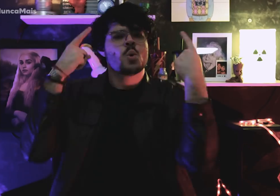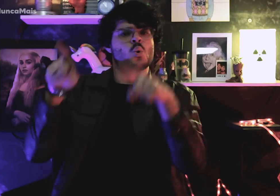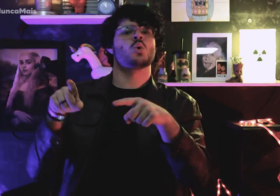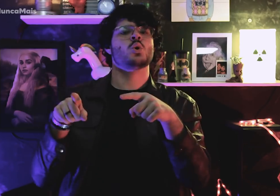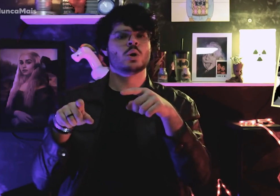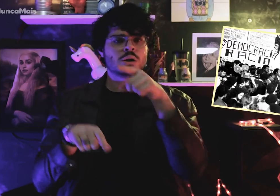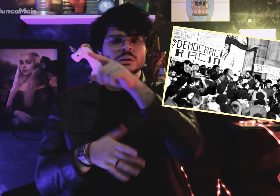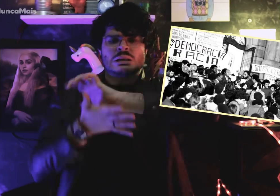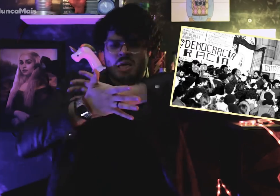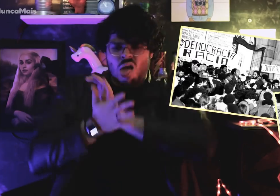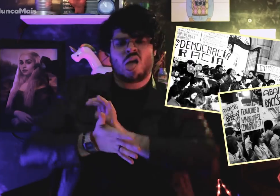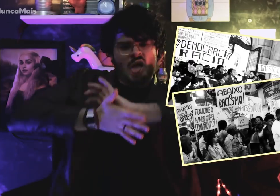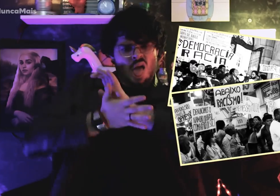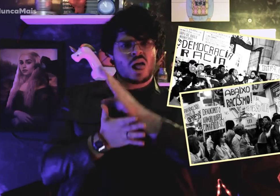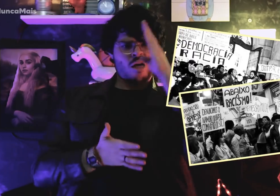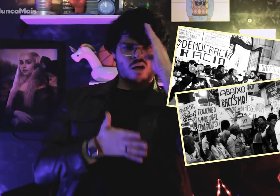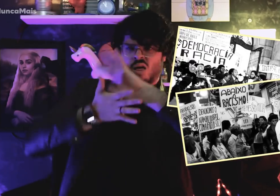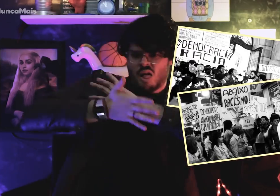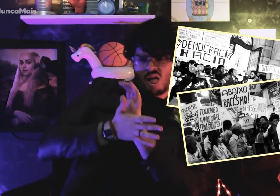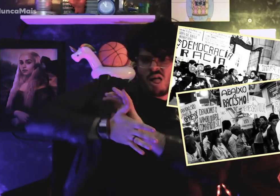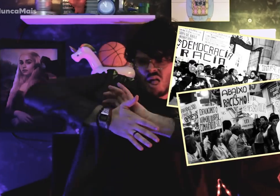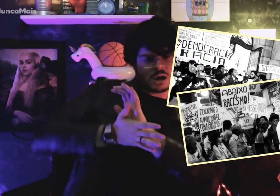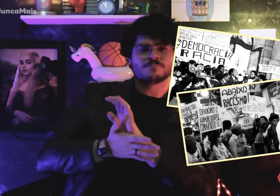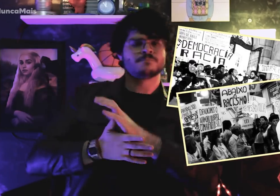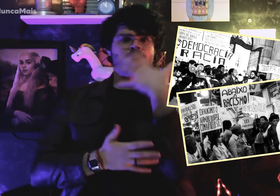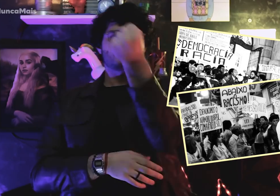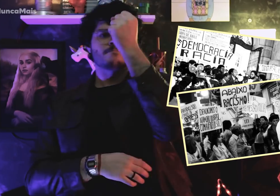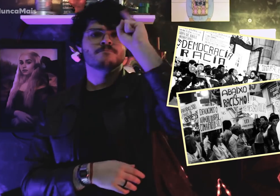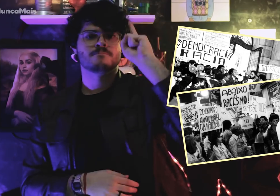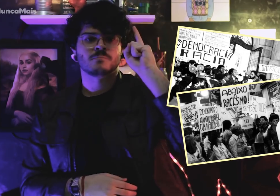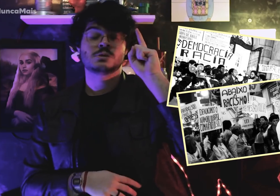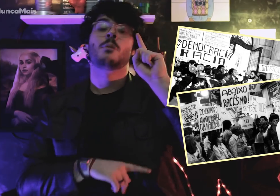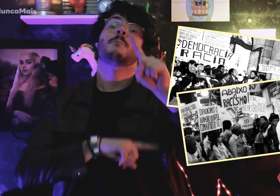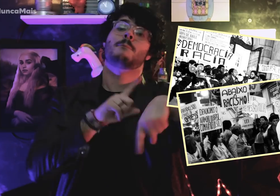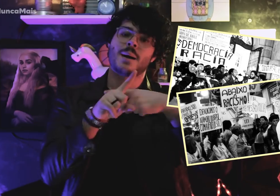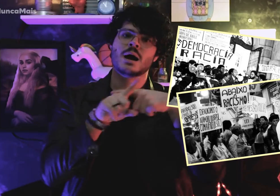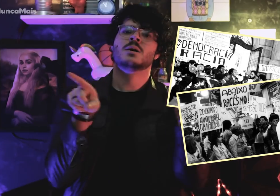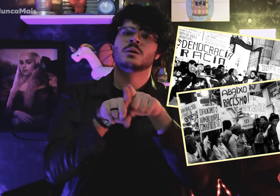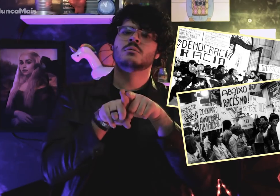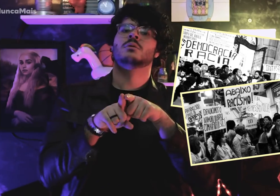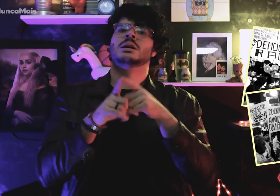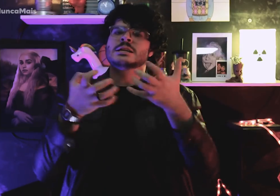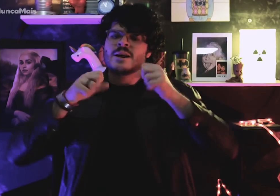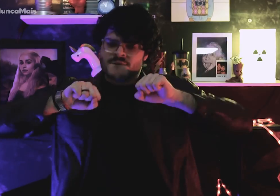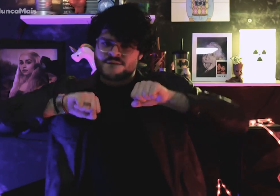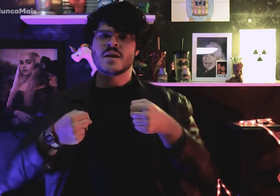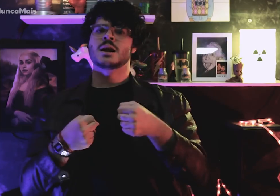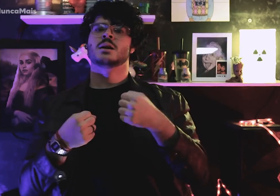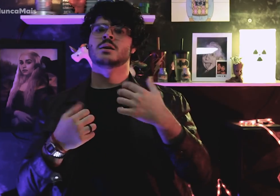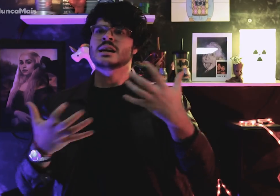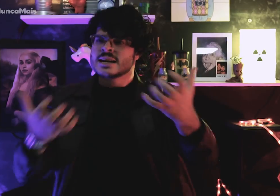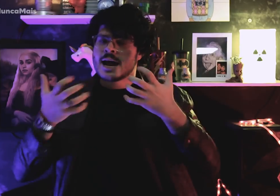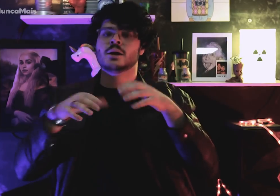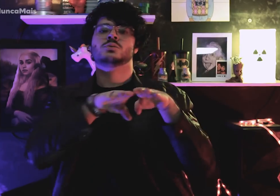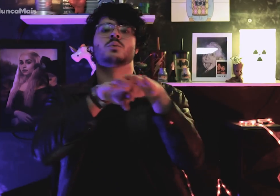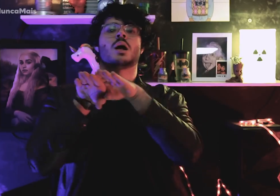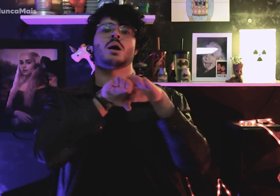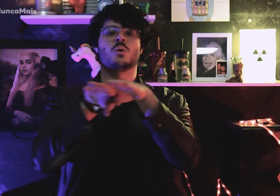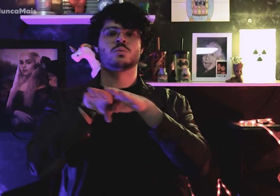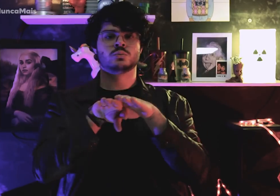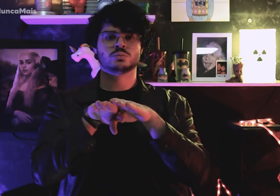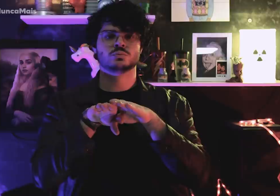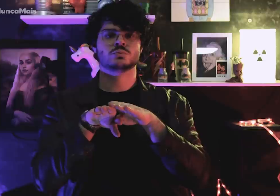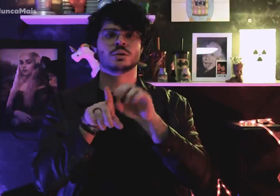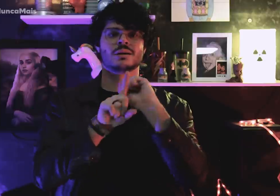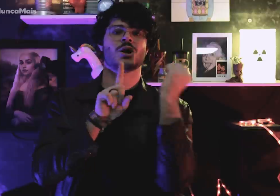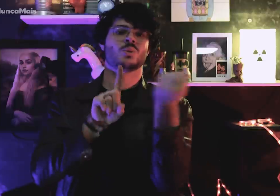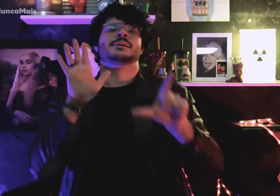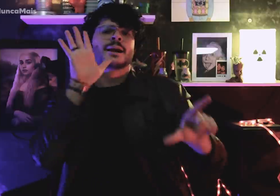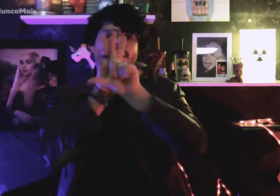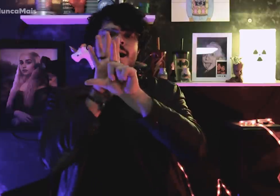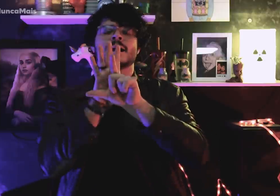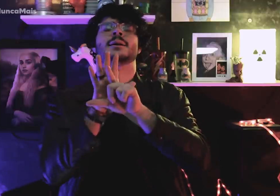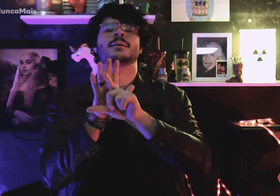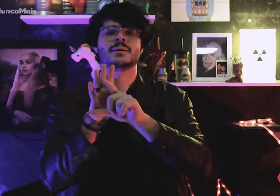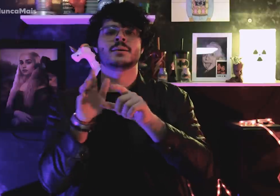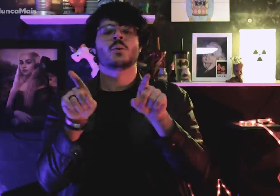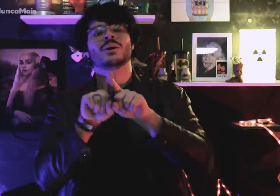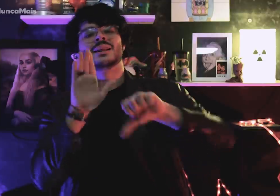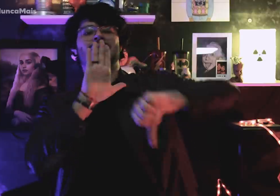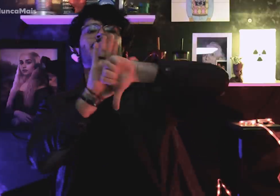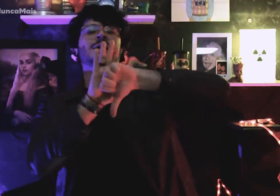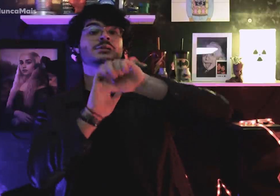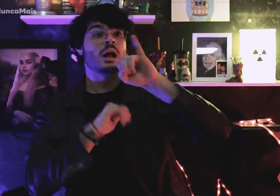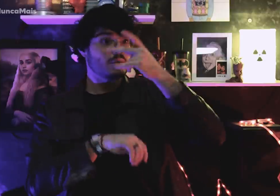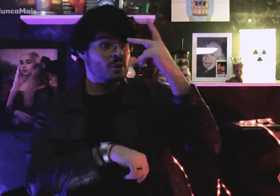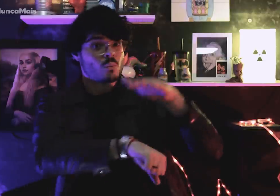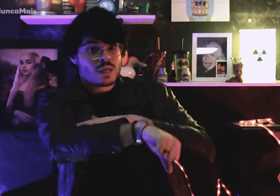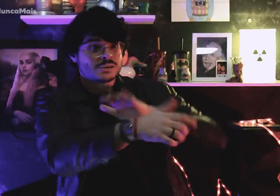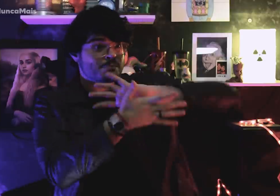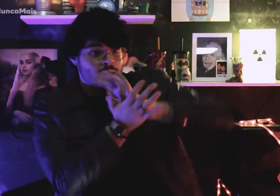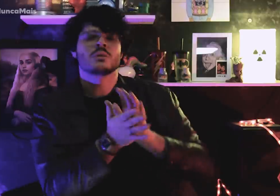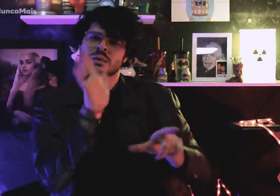contra a repressão civil-militar, em defesa da igualdade social e da criminalização do racismo.